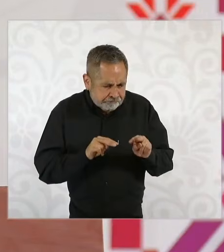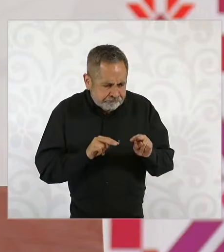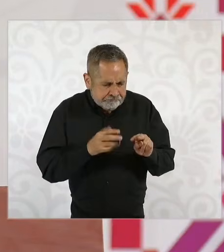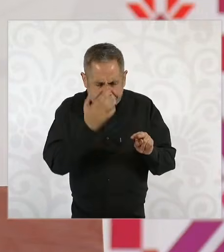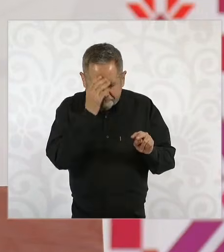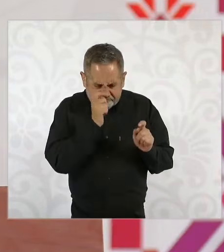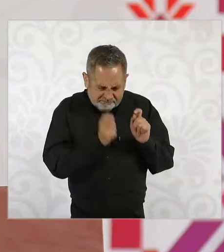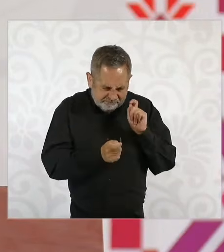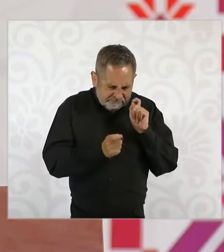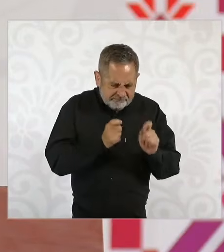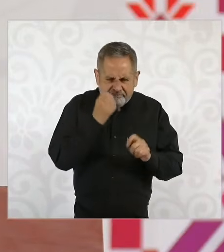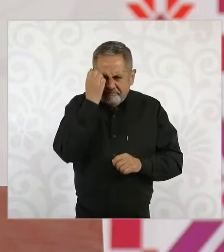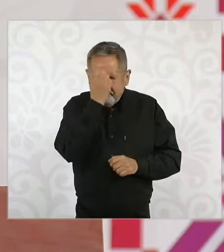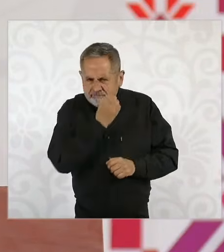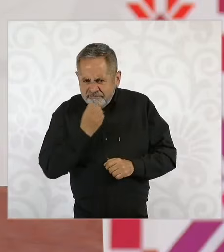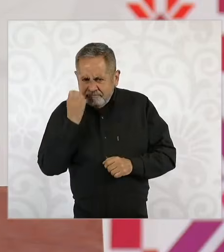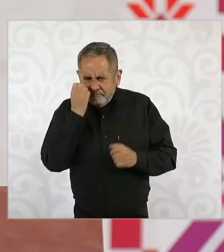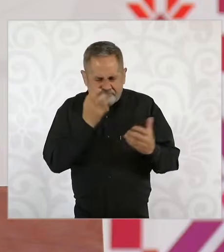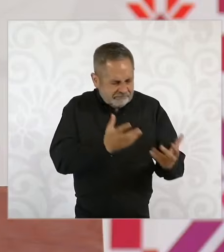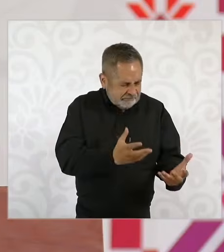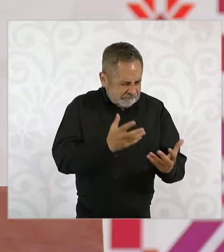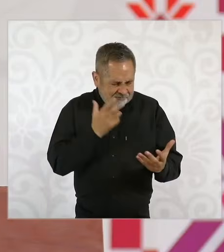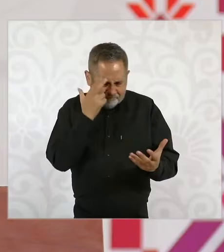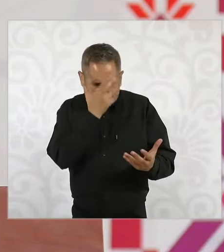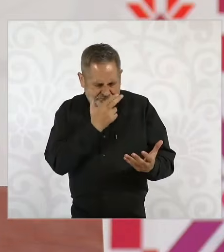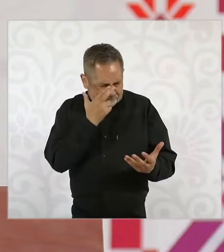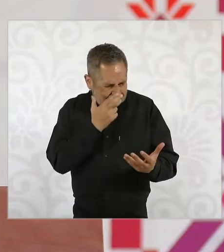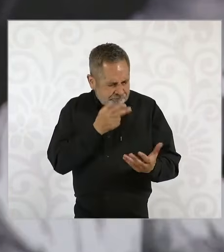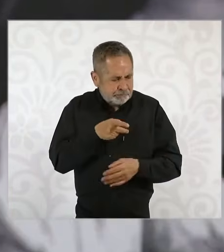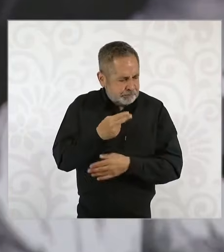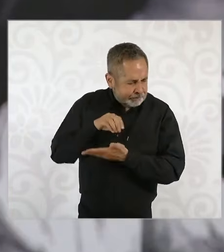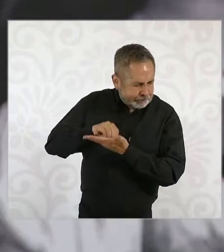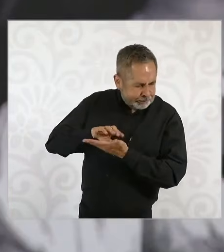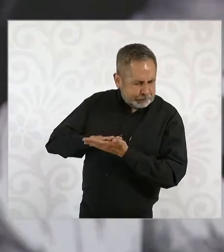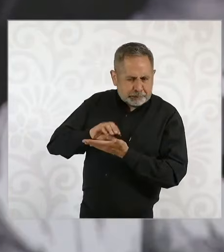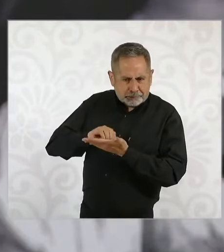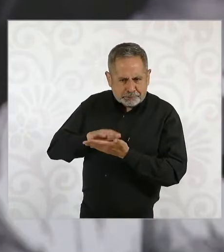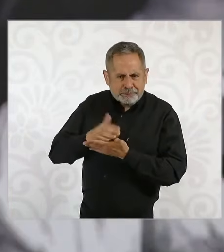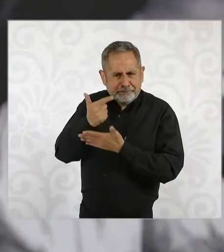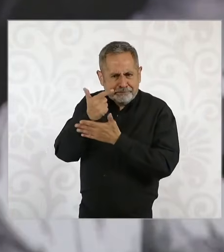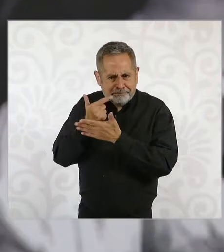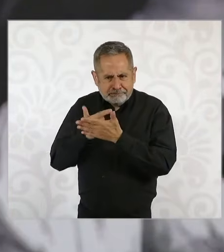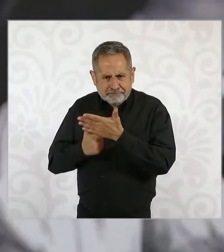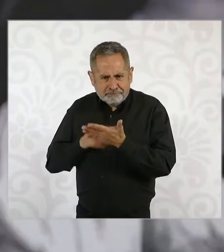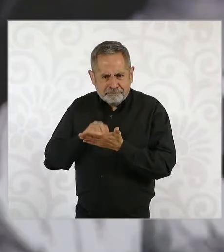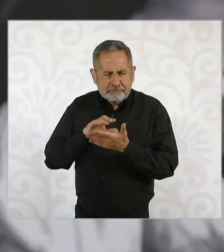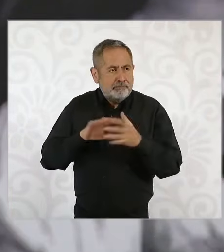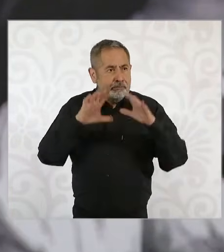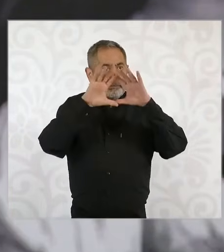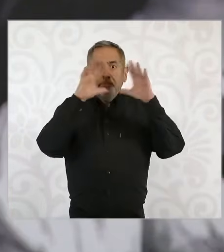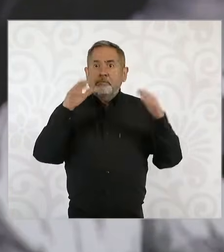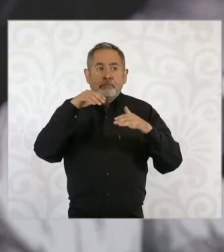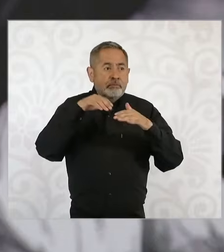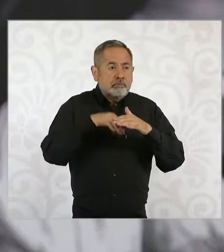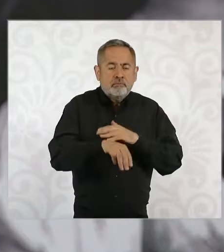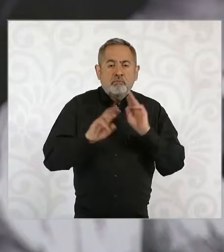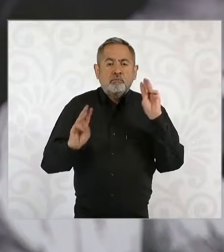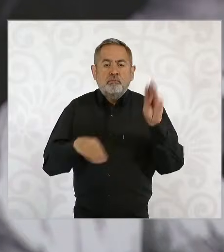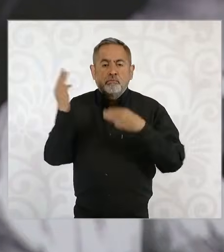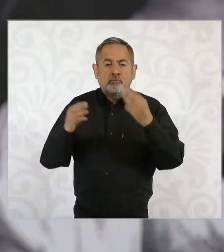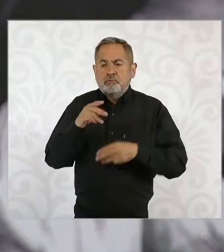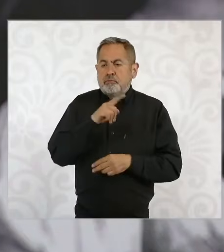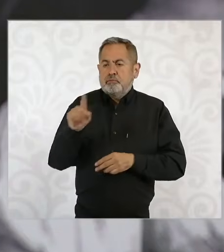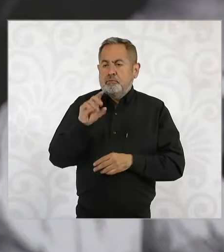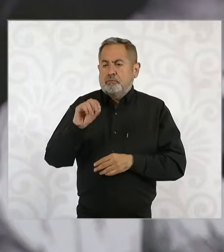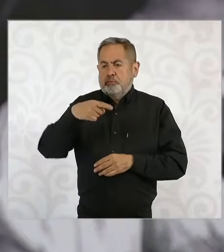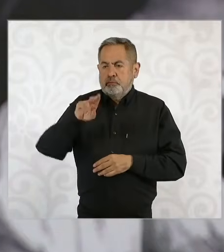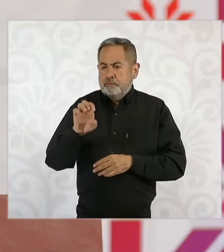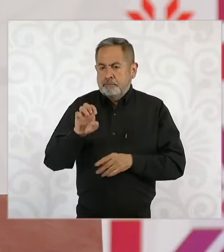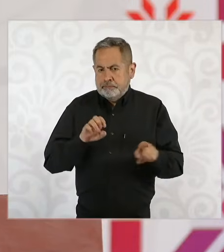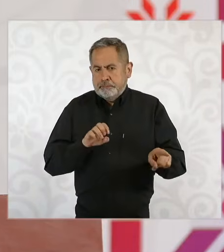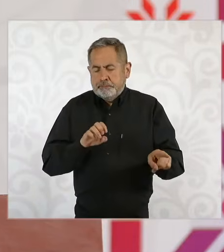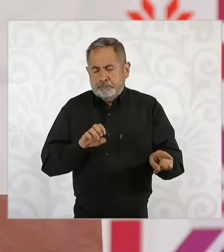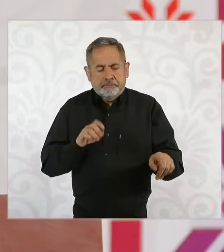análisis, la revisión y el registro de las piezas arqueológicas de la cueva mundo es más sobre eh la